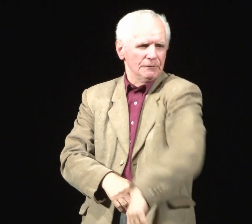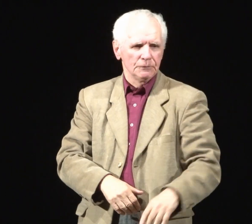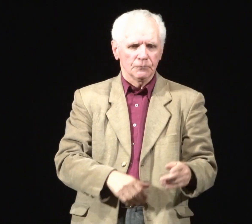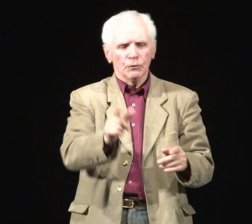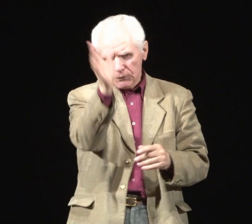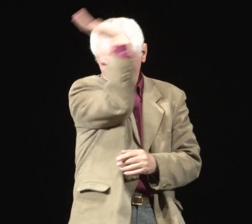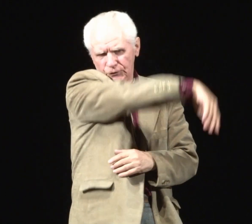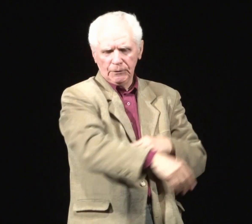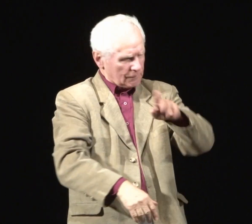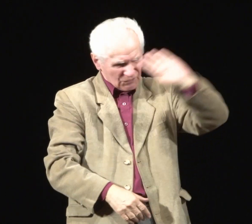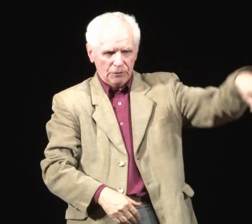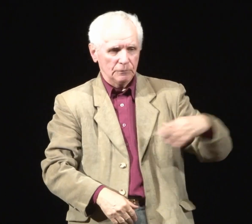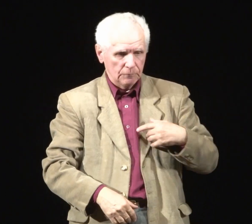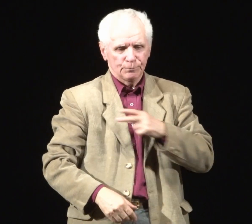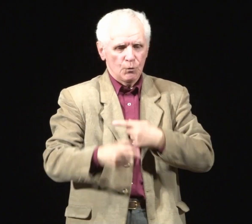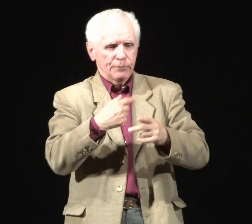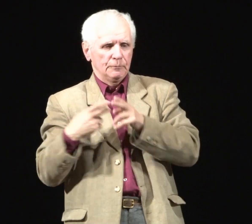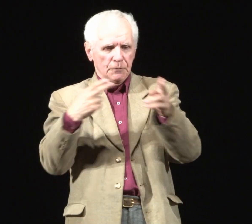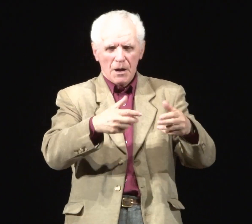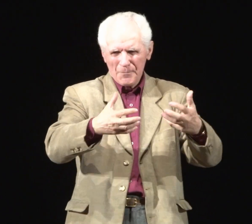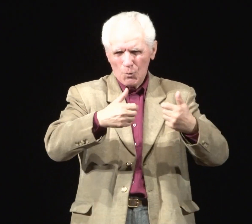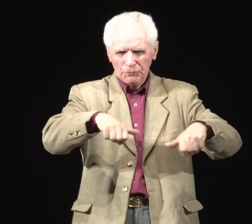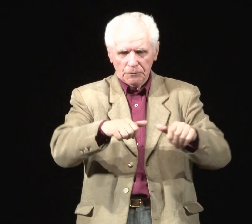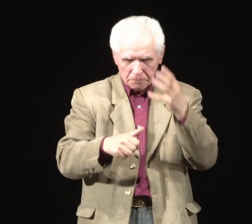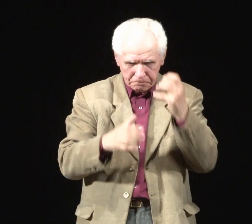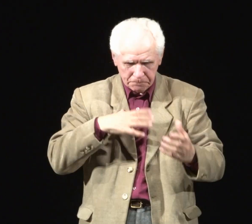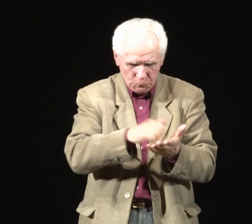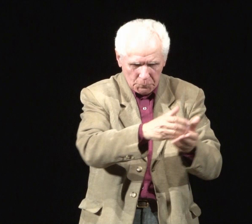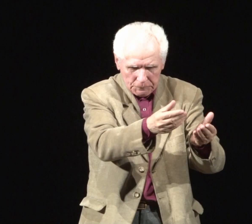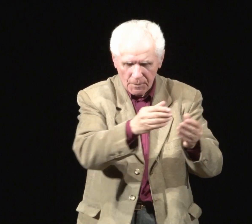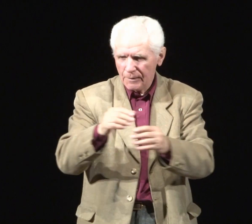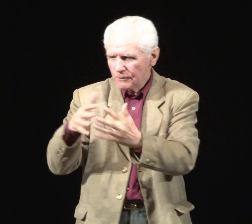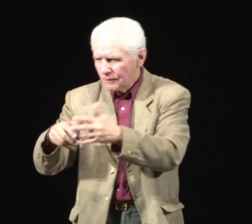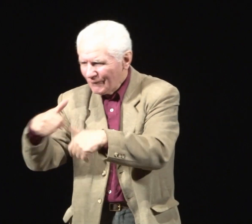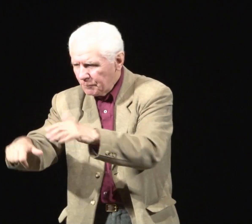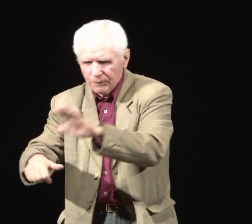Мне говорит - все, иди. Я приехал обратно в приемную комиссию, где с удивленным видом мои документы приняли, все оформили